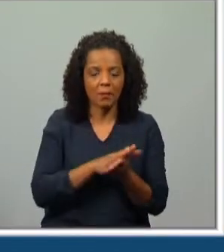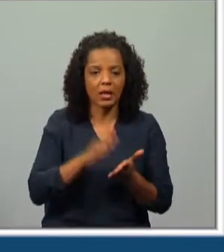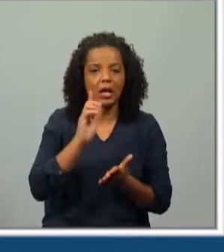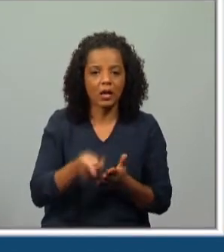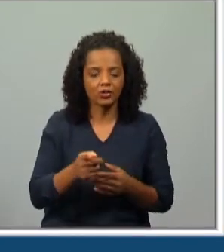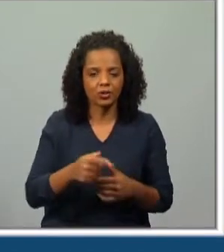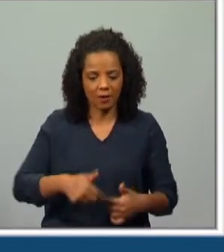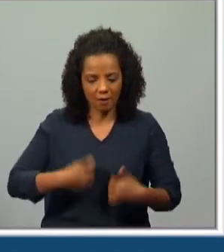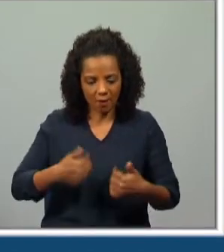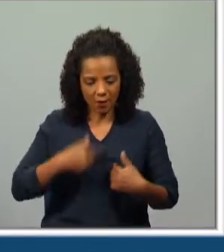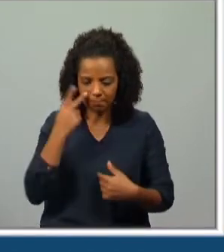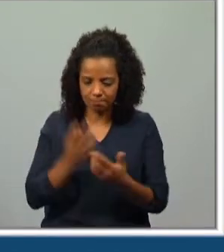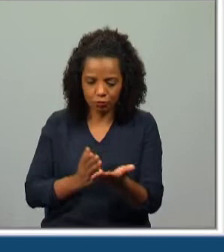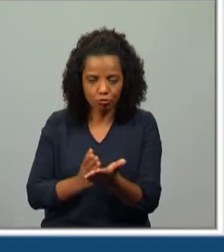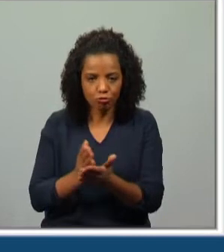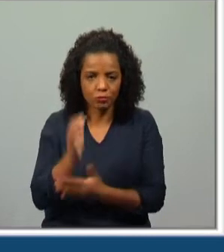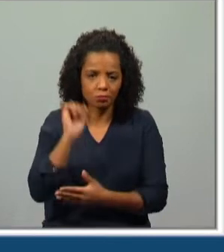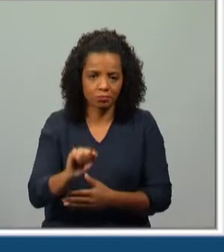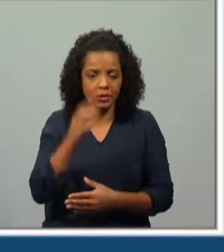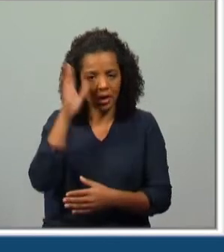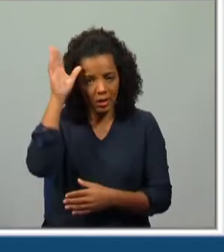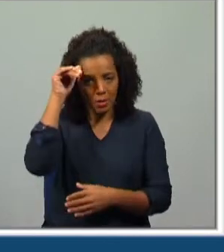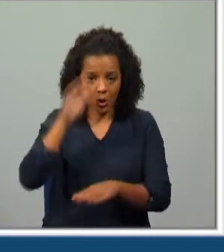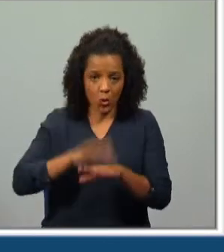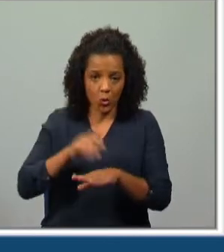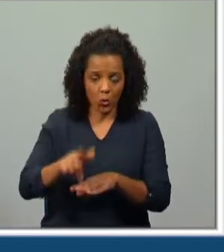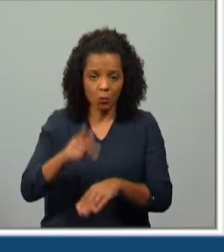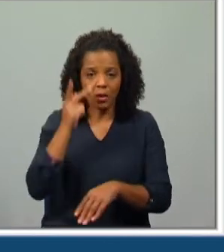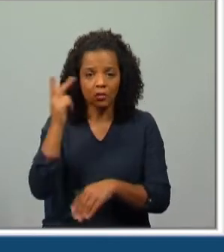própria dos animais segundo esse mecanismo sobrevivem apenas os mais 根據這個的動物機制僅存最